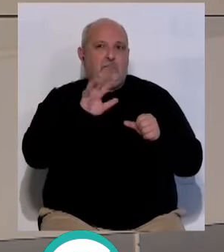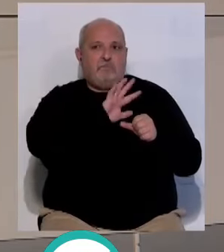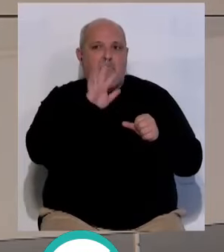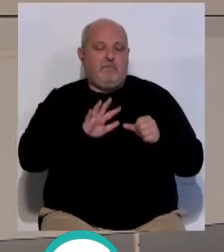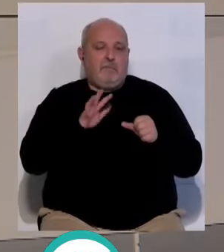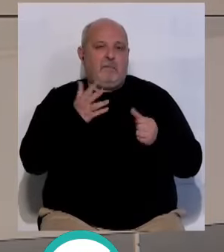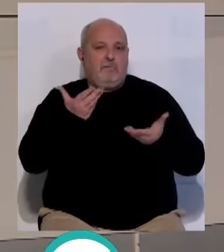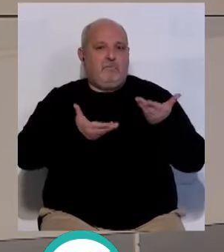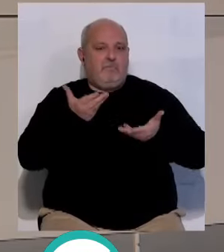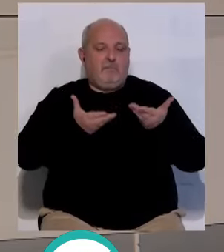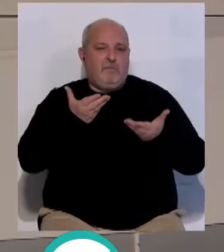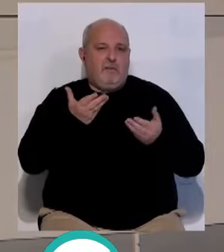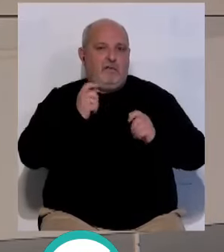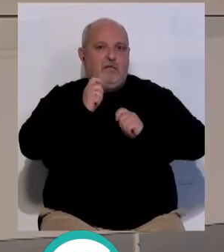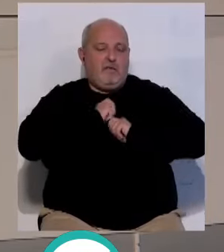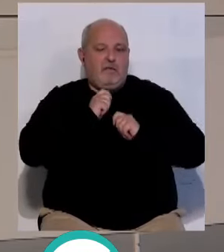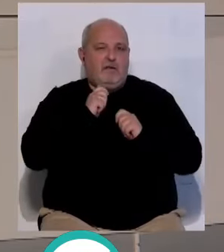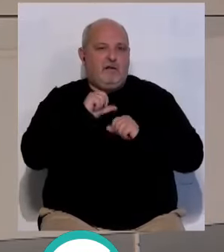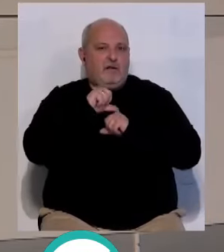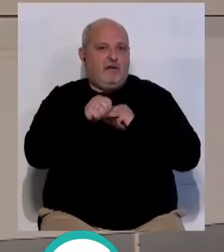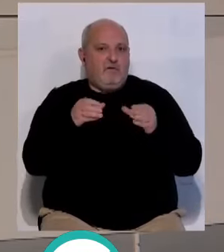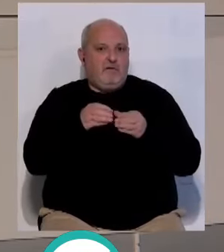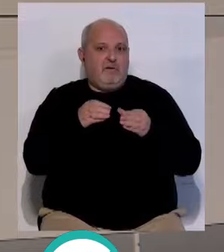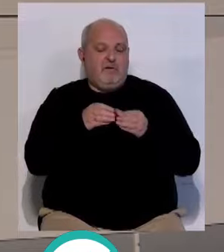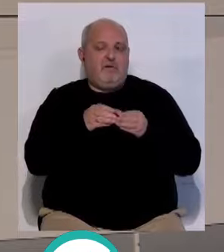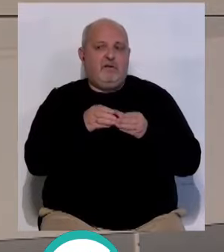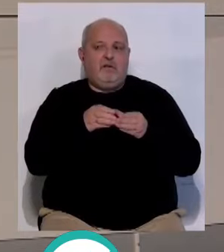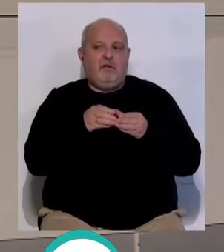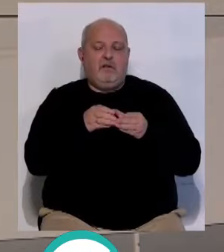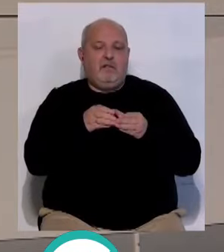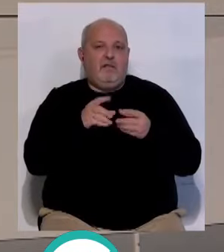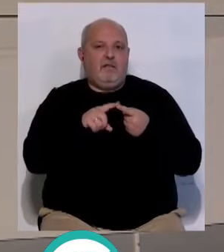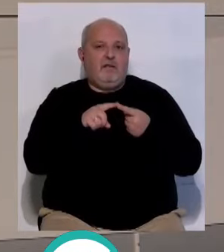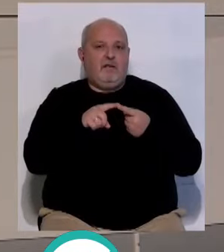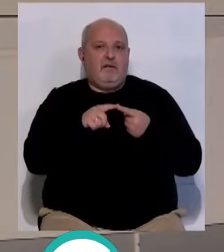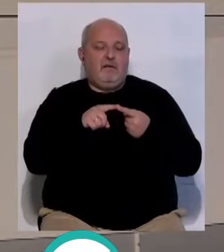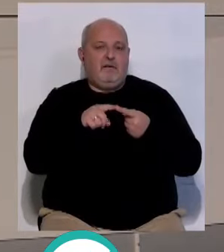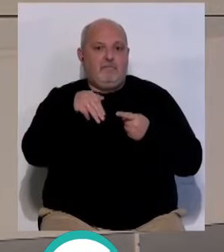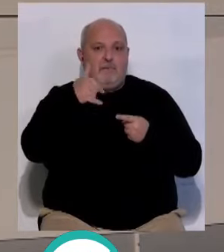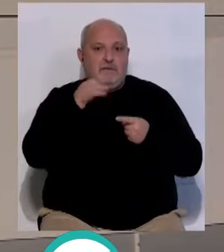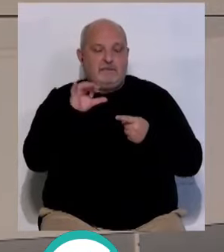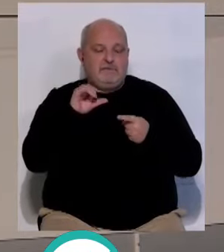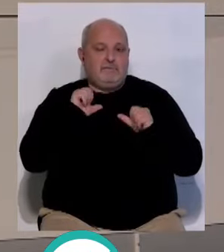diferencia en la confesión de la actual plantilla hablamos de dalwin machis en primer lugar y